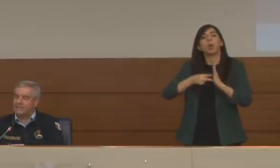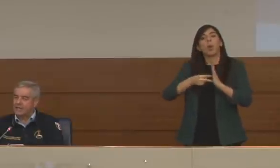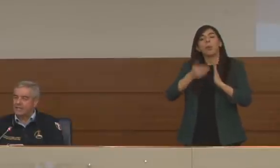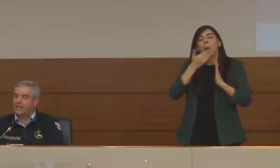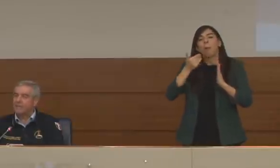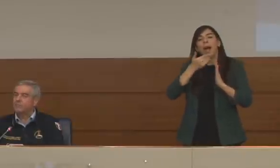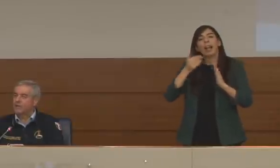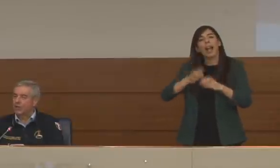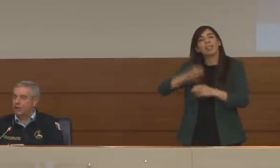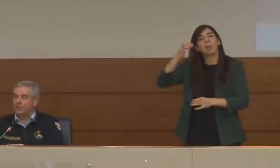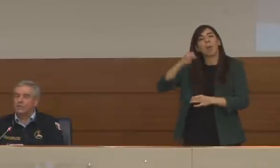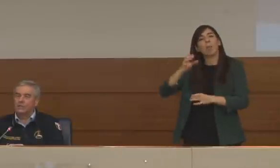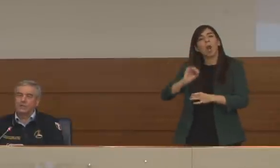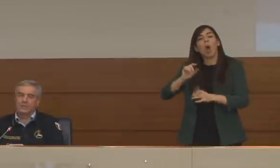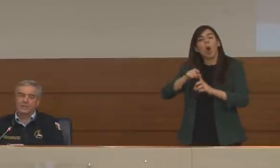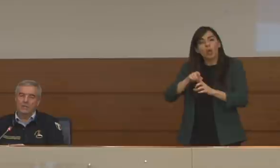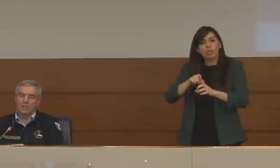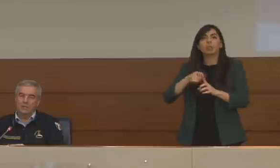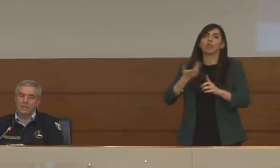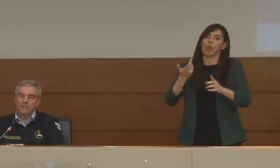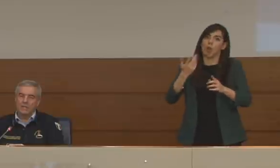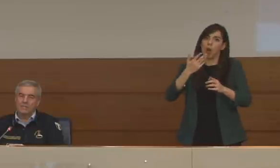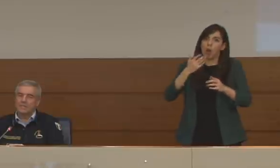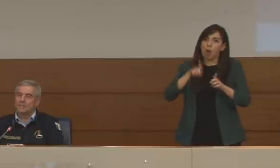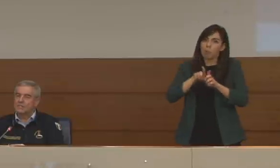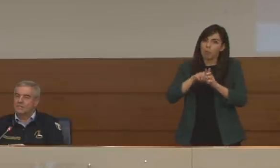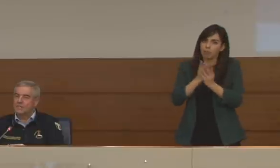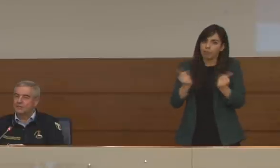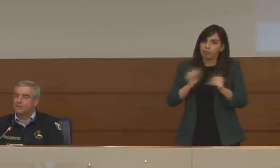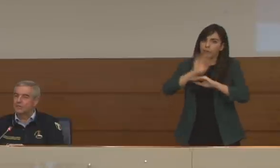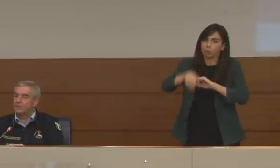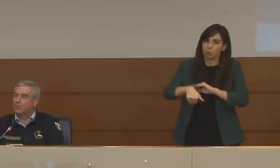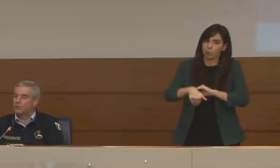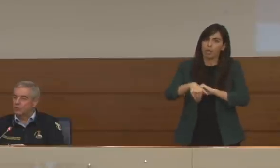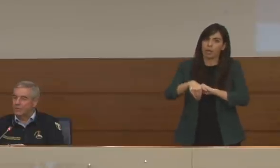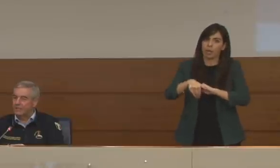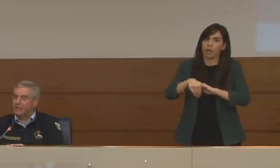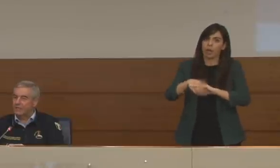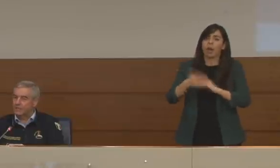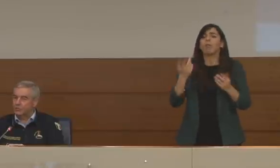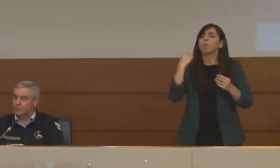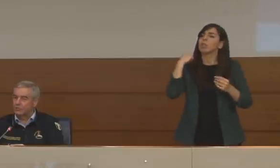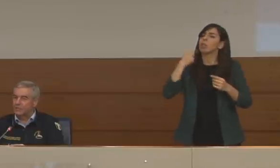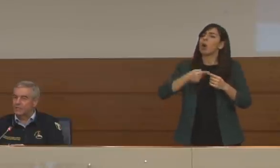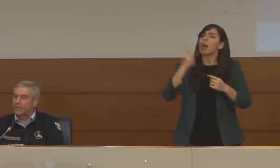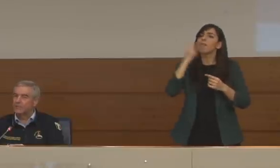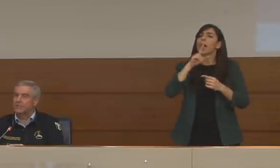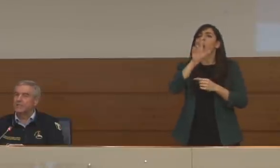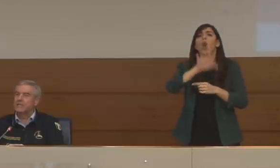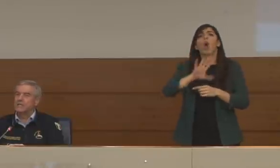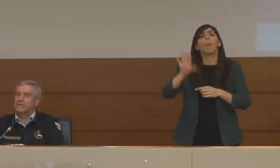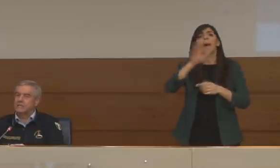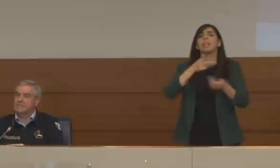che però è stata gestita finora molto bene dalla Regione Lombardia.